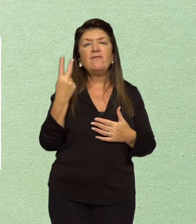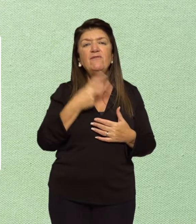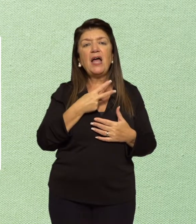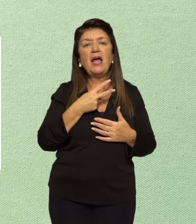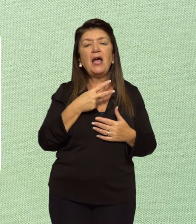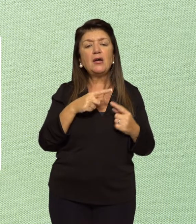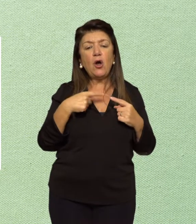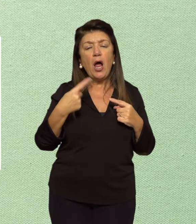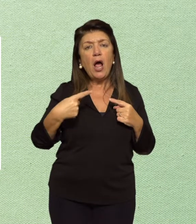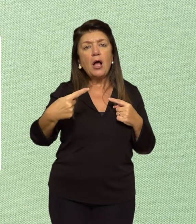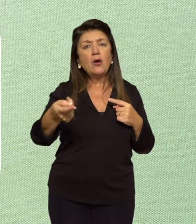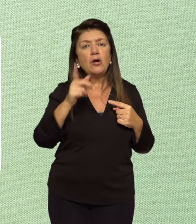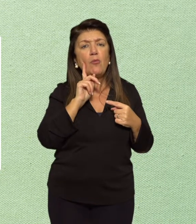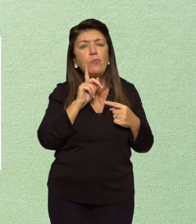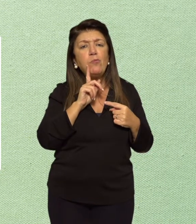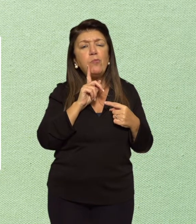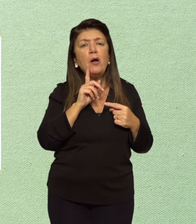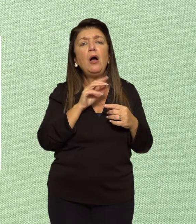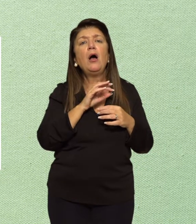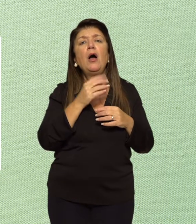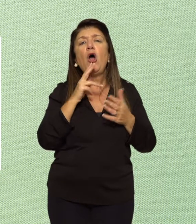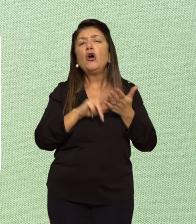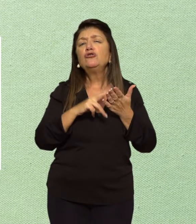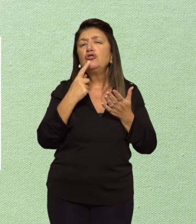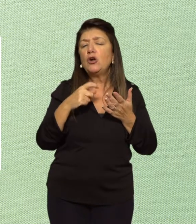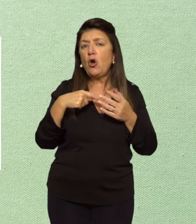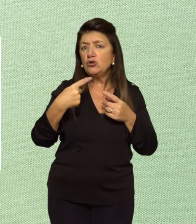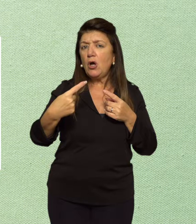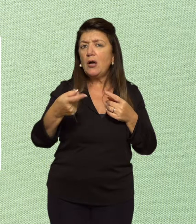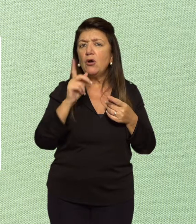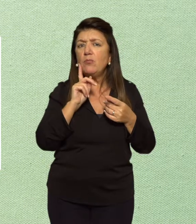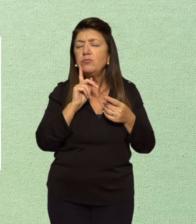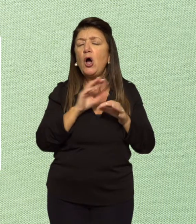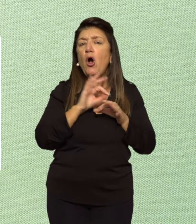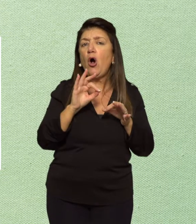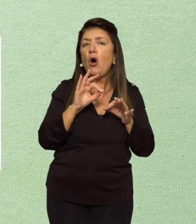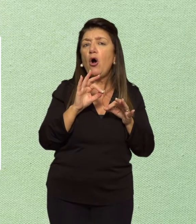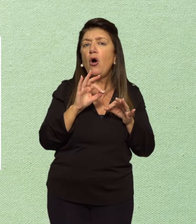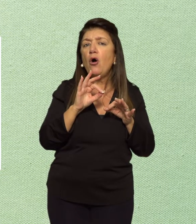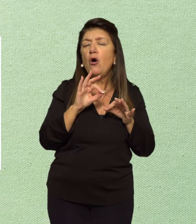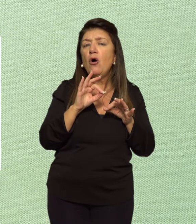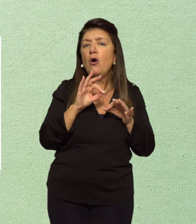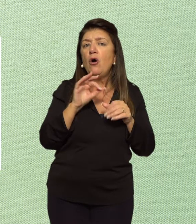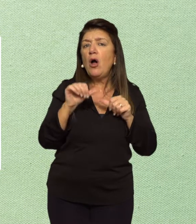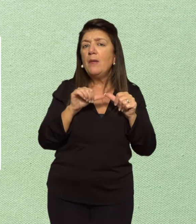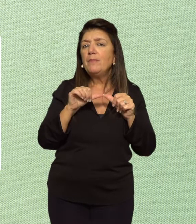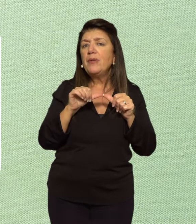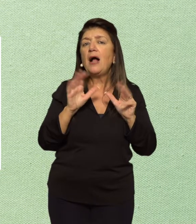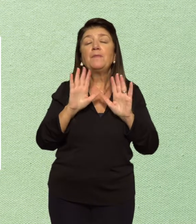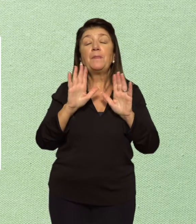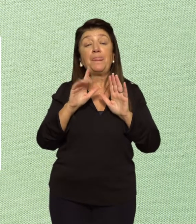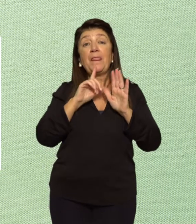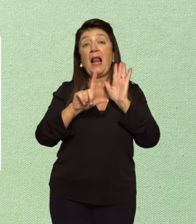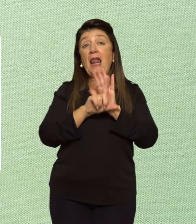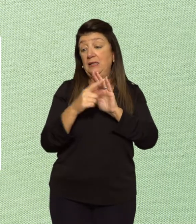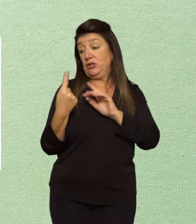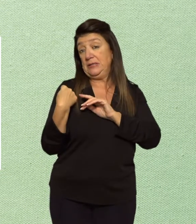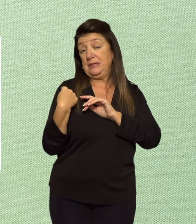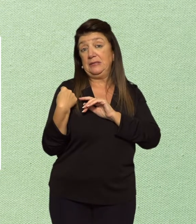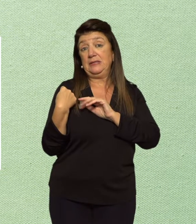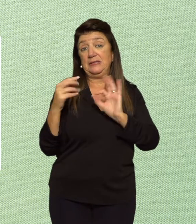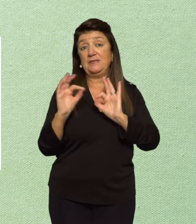questi anni, il codice rosso? - - Il codice rosso in realtà è questa legge del 2019 che nasce